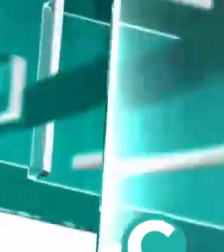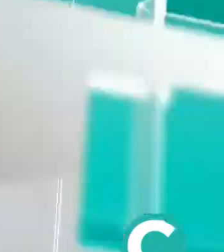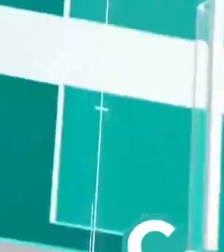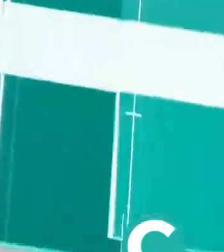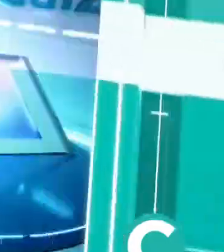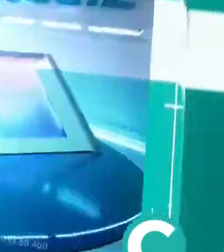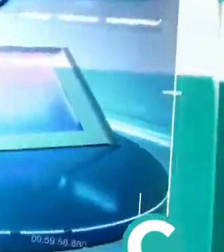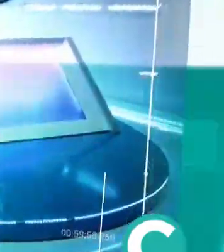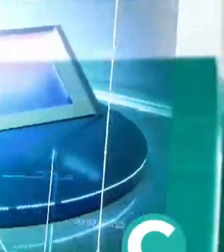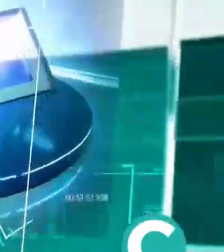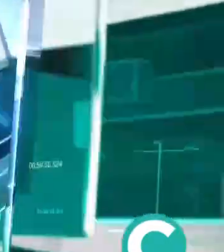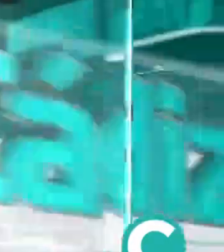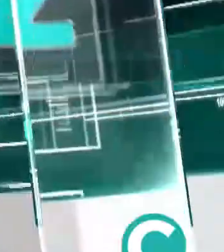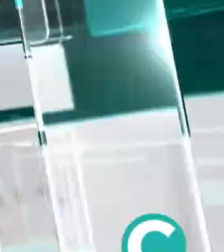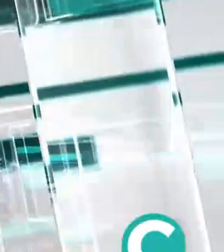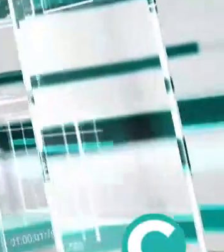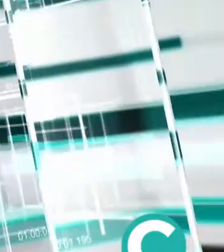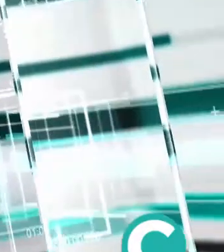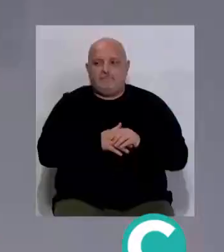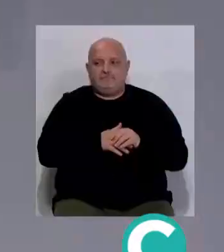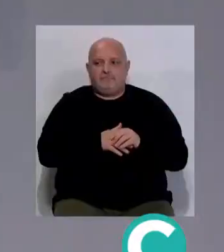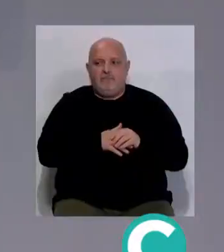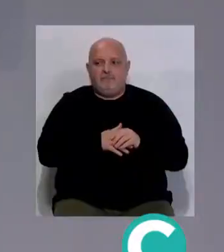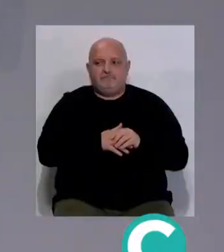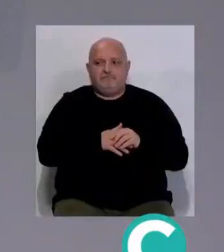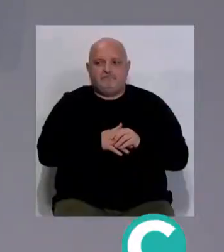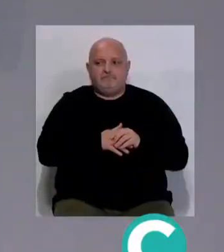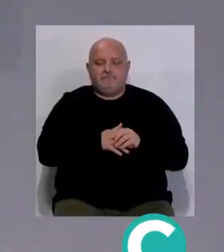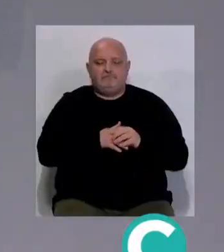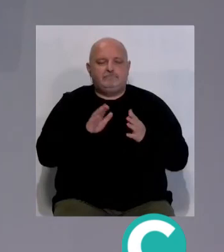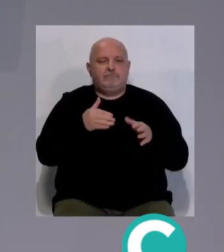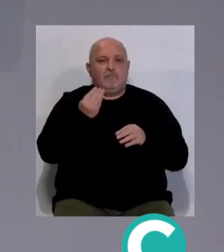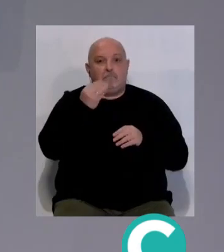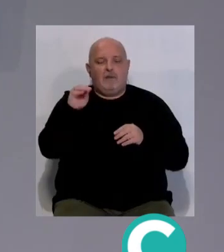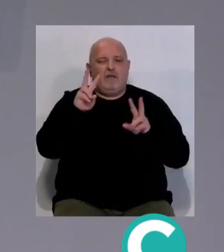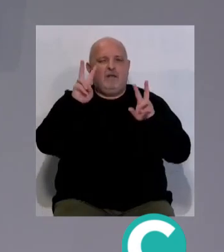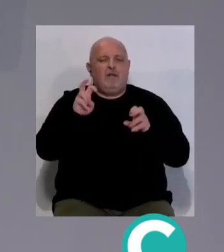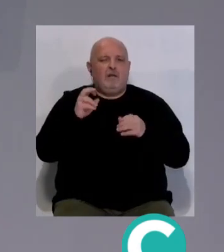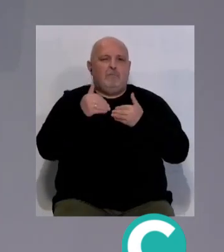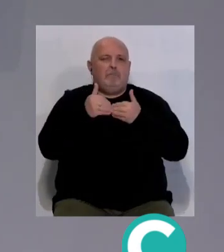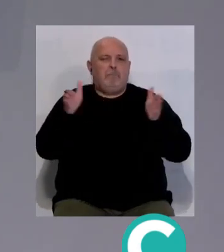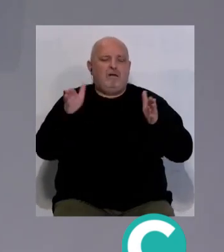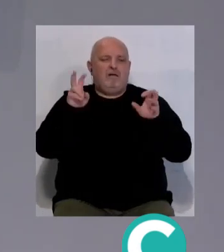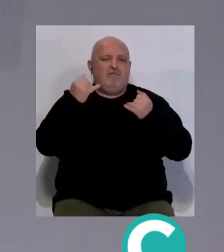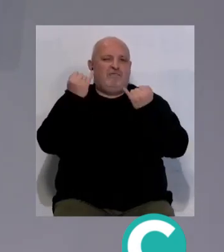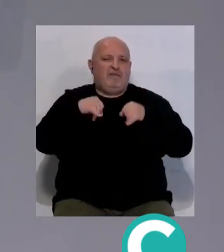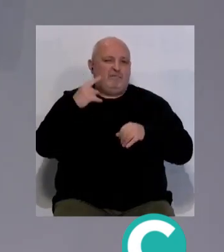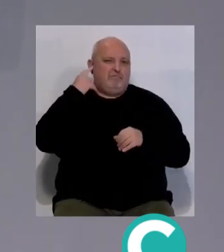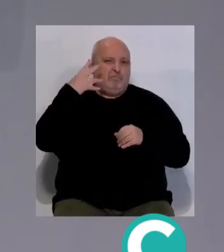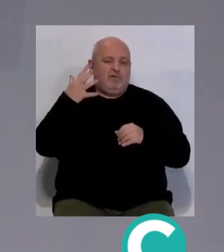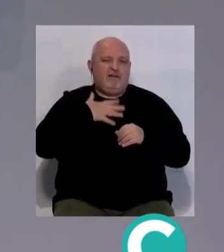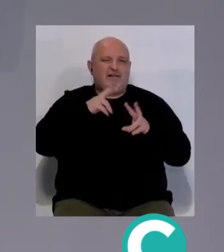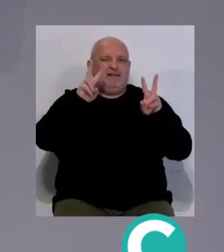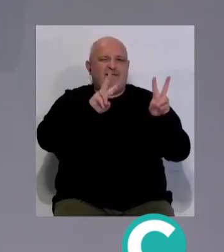tarde y en último apunte pistoletazo de salida de la fiesta grande de C con los actos gastronómicos